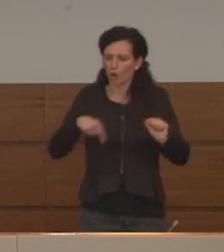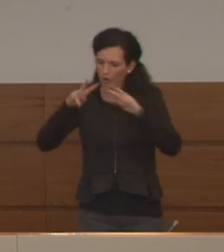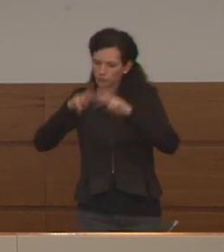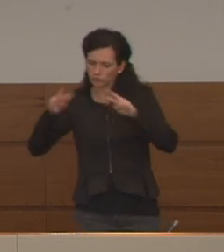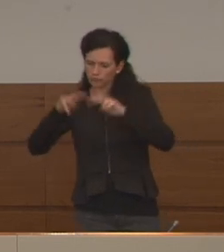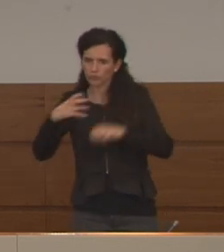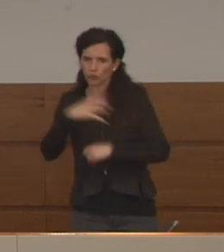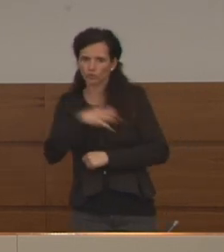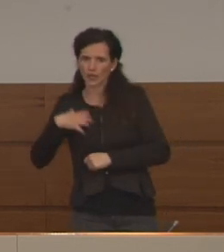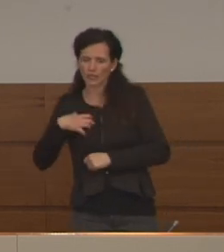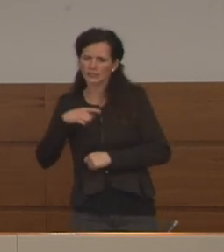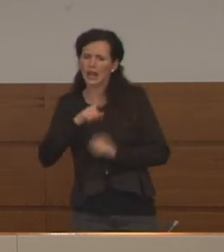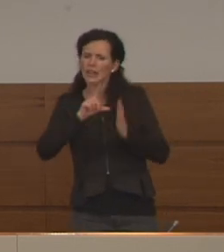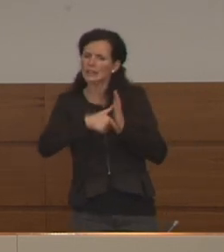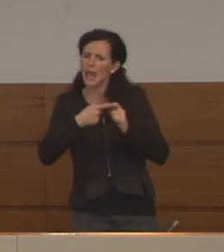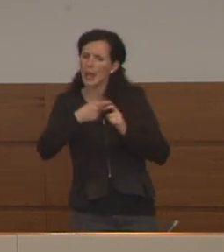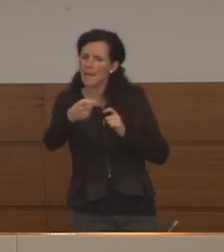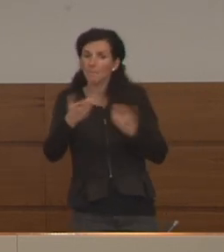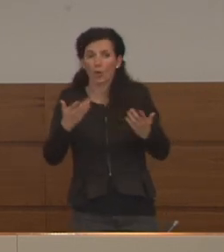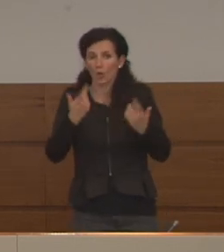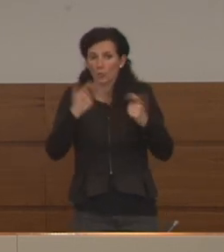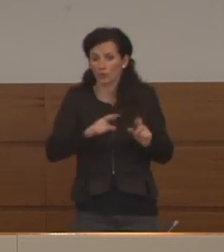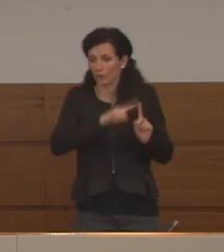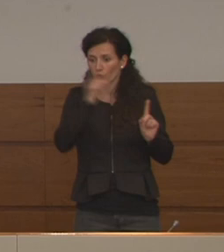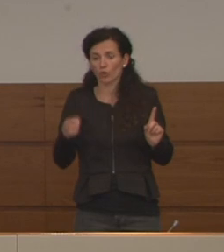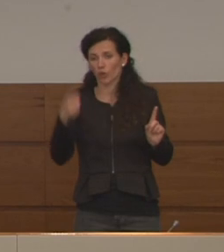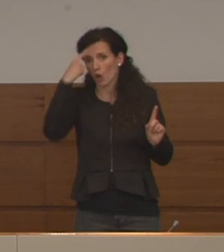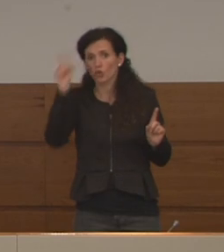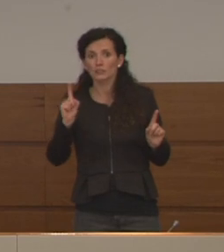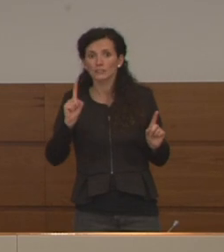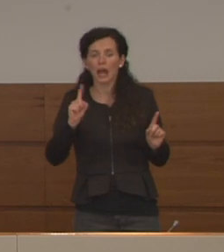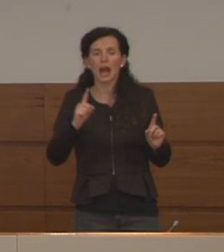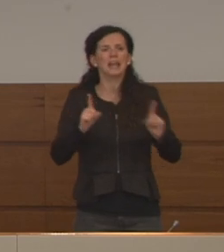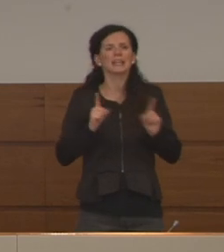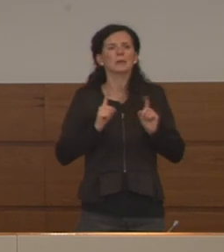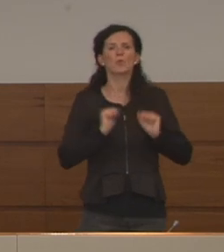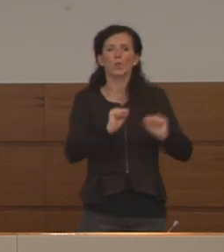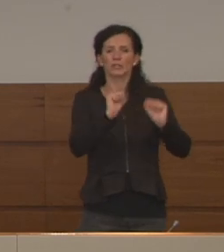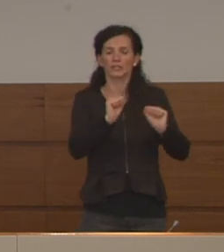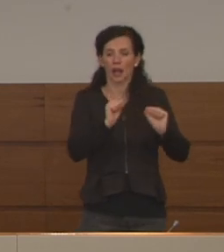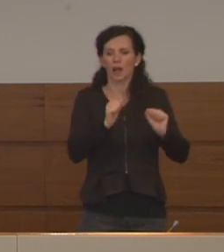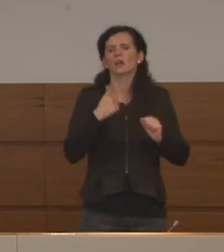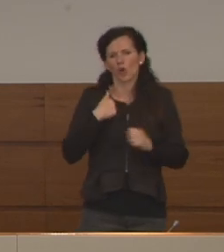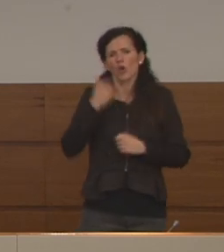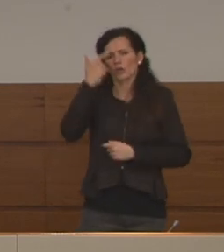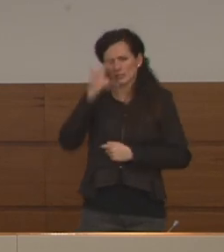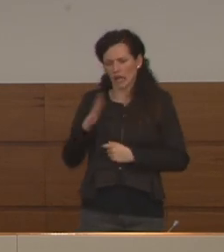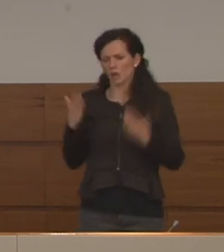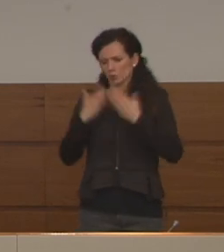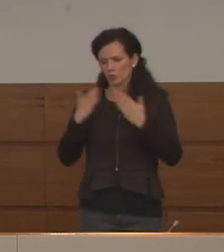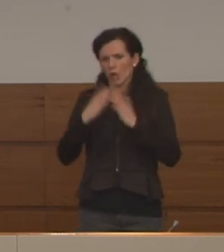valutando, perché no non la sappiamo. Sappiamo quello che è avvenuto negli ultimi quattro mesi, ma non sappiamo quale sarà il futuro.